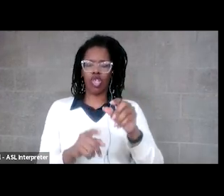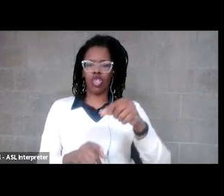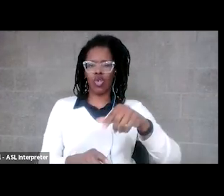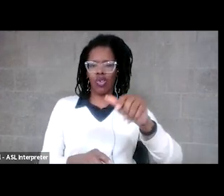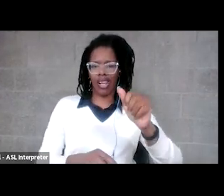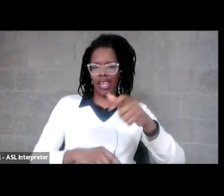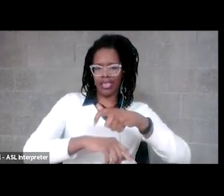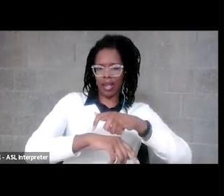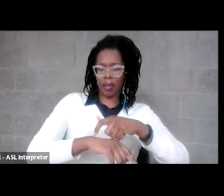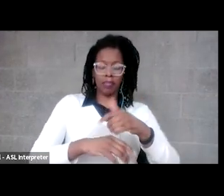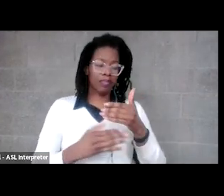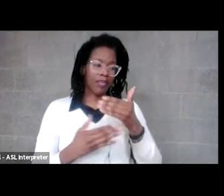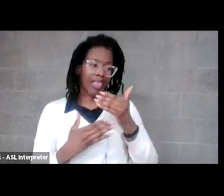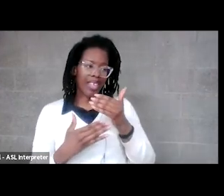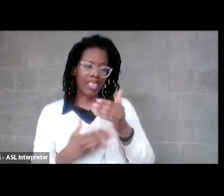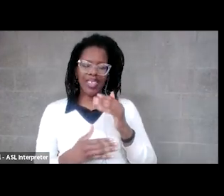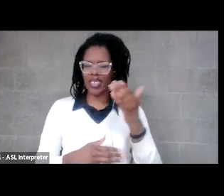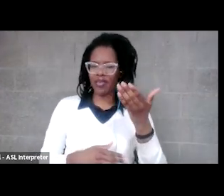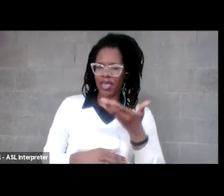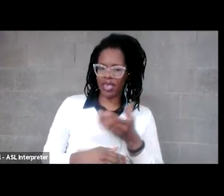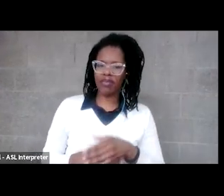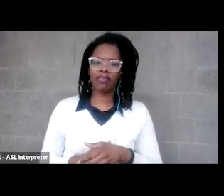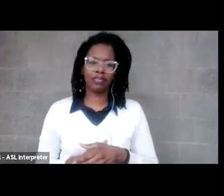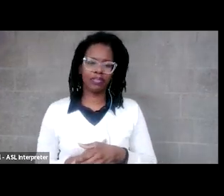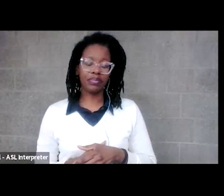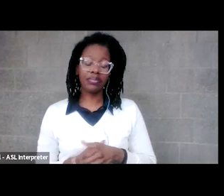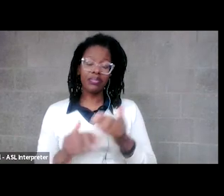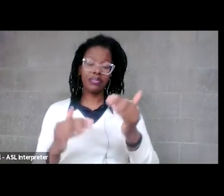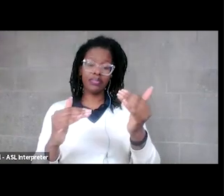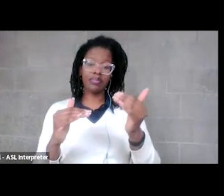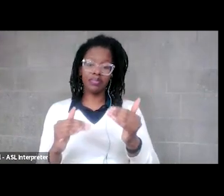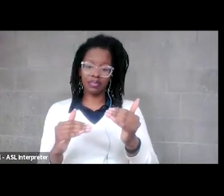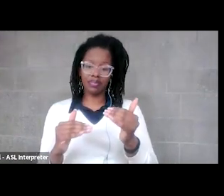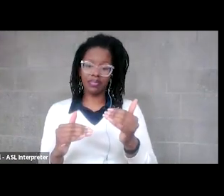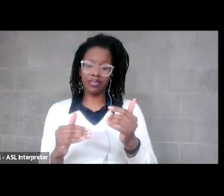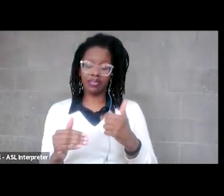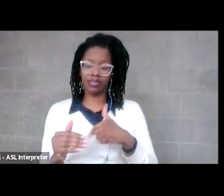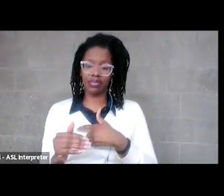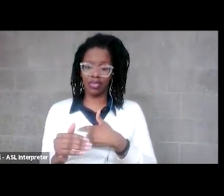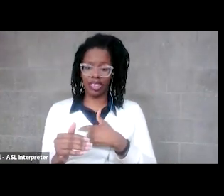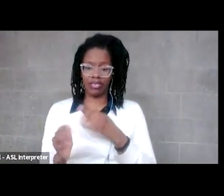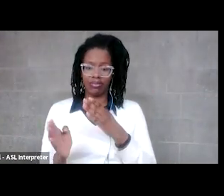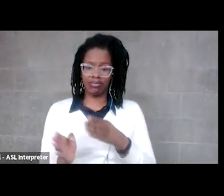Gracias. - De nada. Gracias. Ahora vamos a continuar con Zuzanna Gos-Henderson,